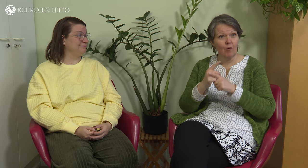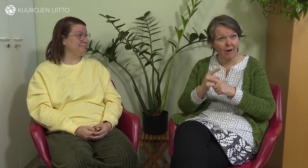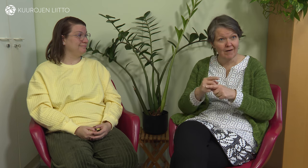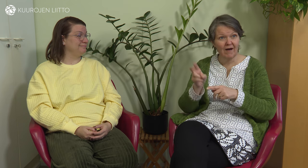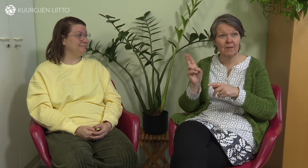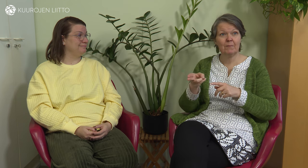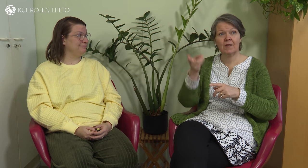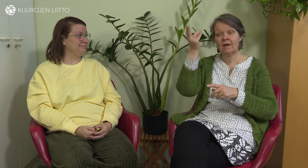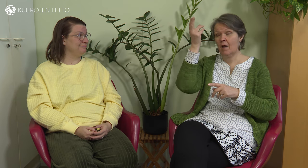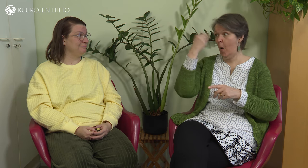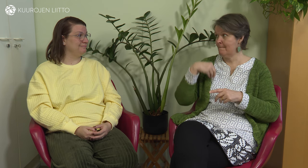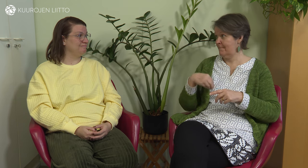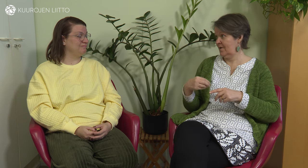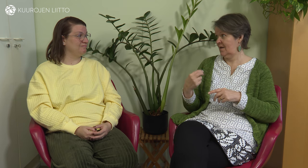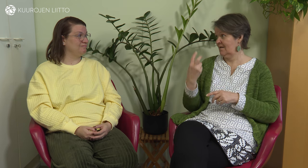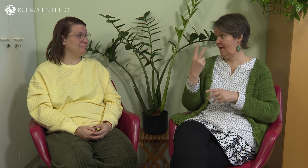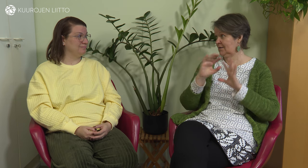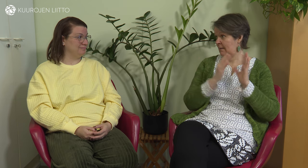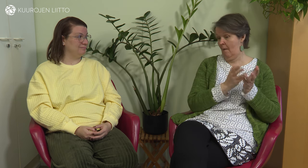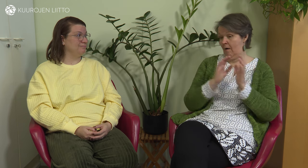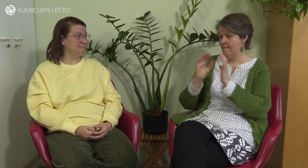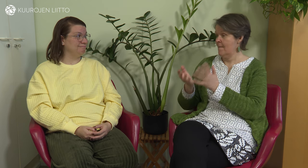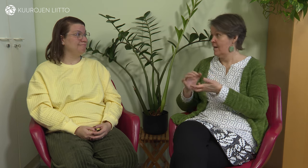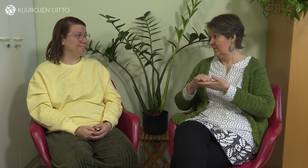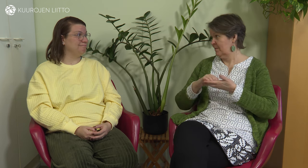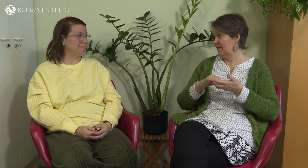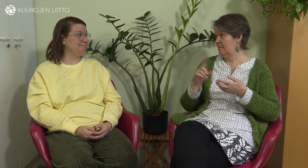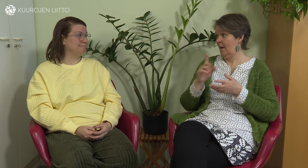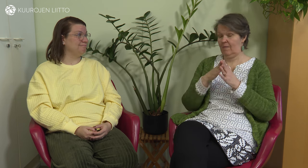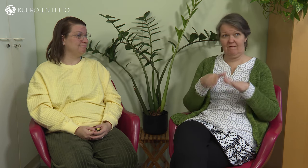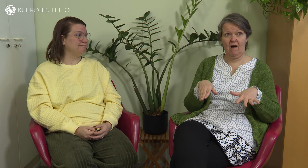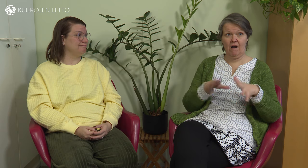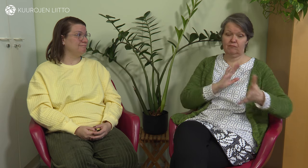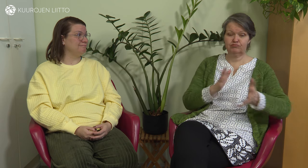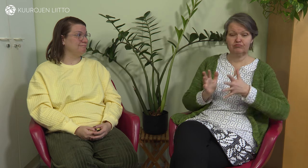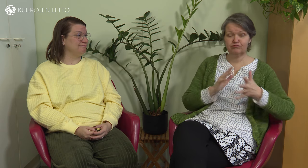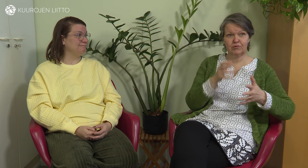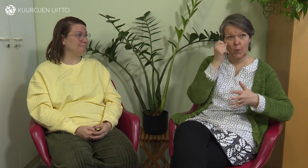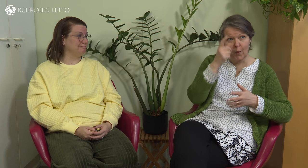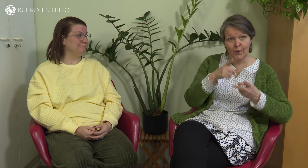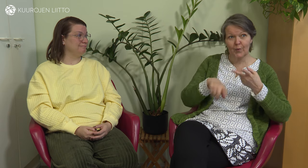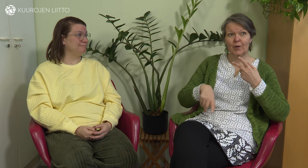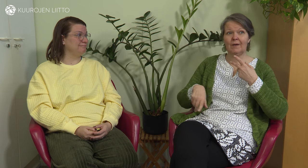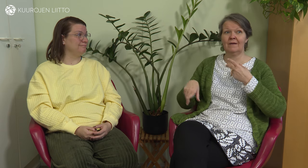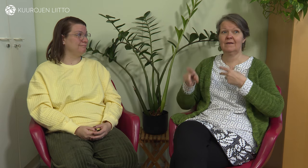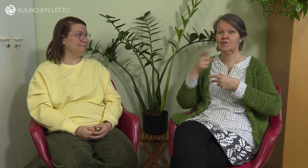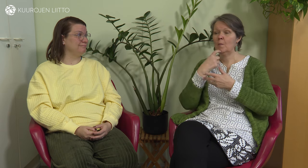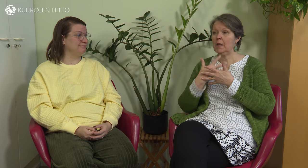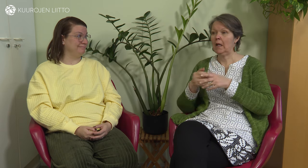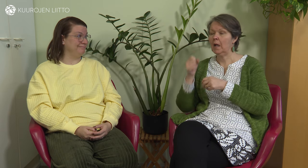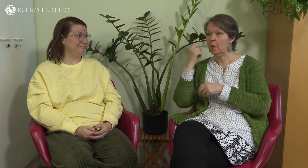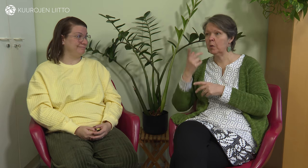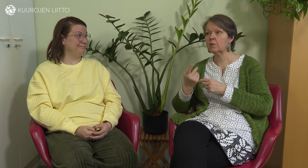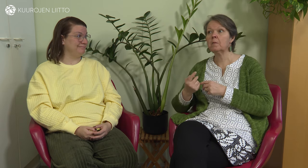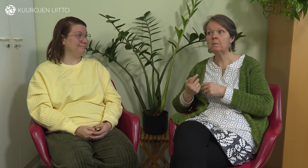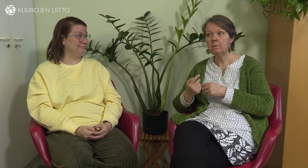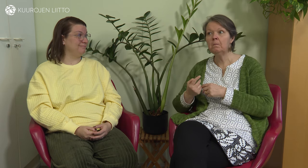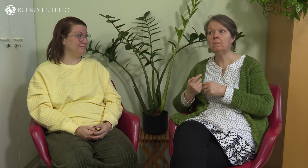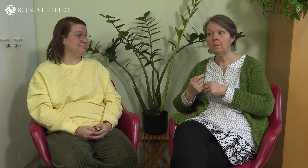Tässä saadaan oppia kahdesta maailmasta; millaista on viittomakielisten ja suomenkielisten kulttuuri.